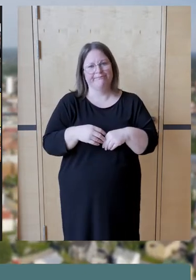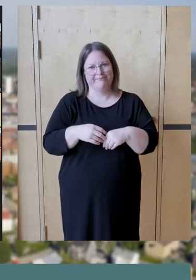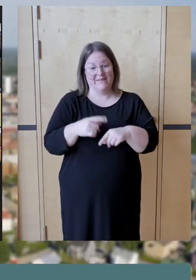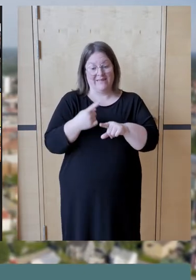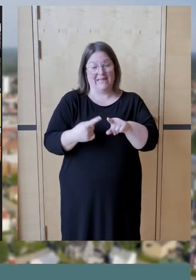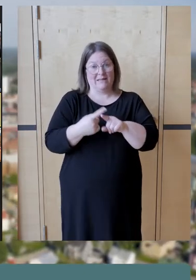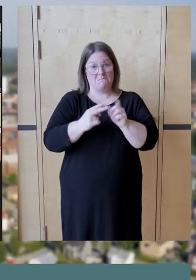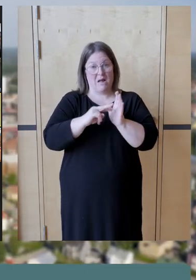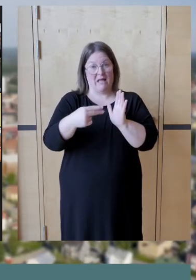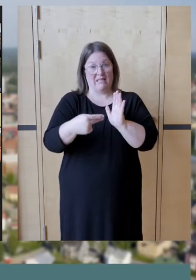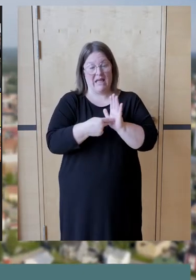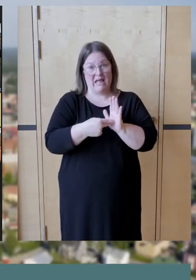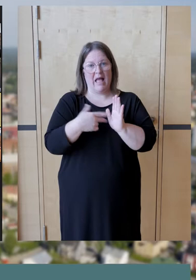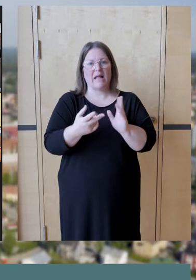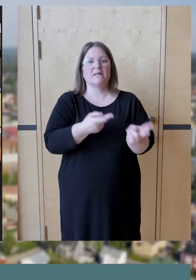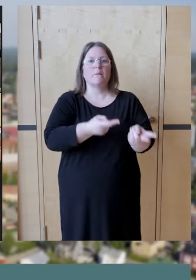Är en demokratisk process som tar tid